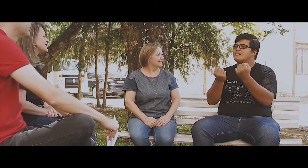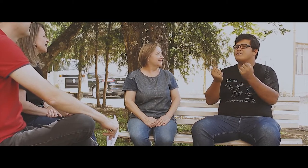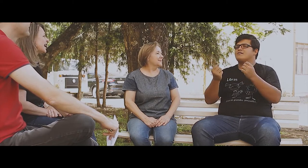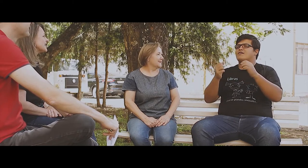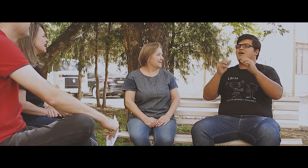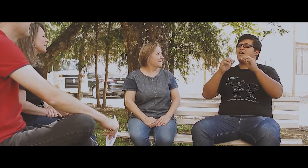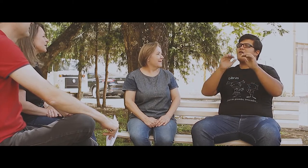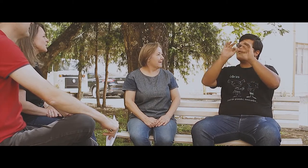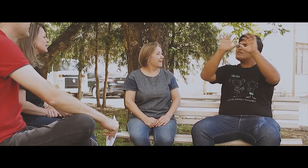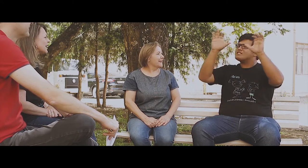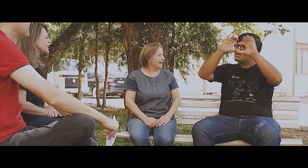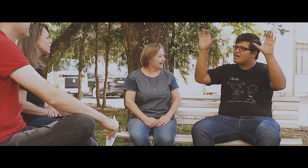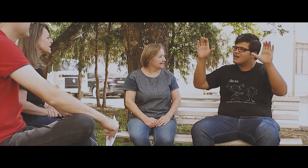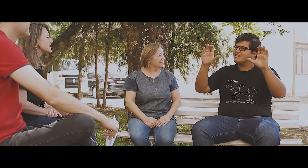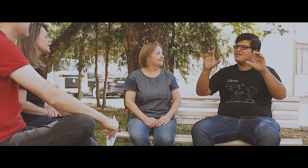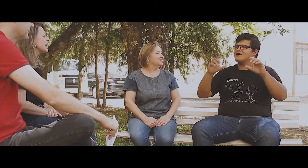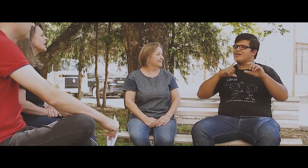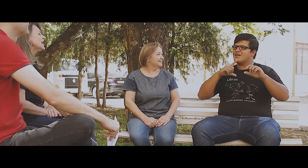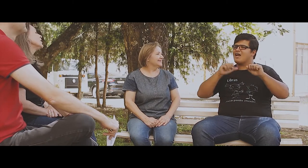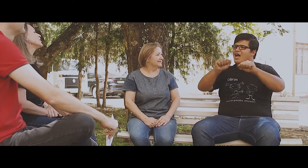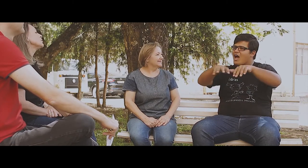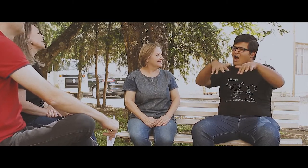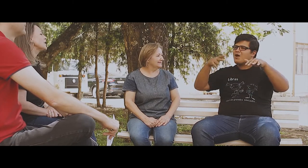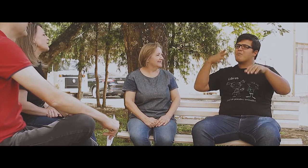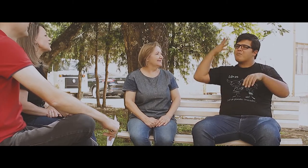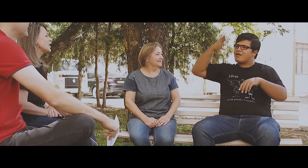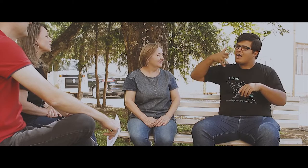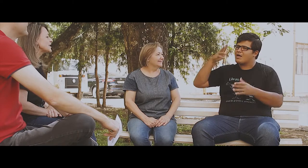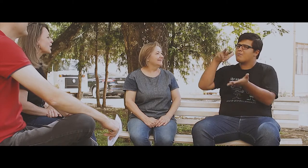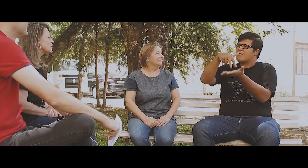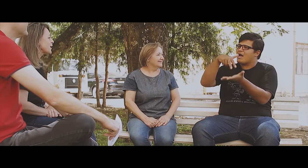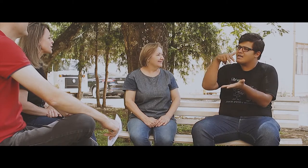Sinais né para a sociedade conhecer. Nós fomos até o Faxinal do Céu, tivemos